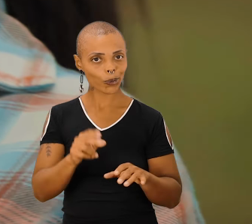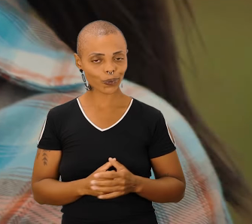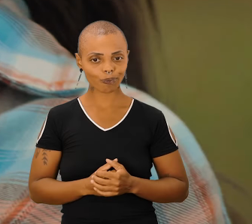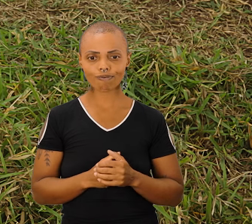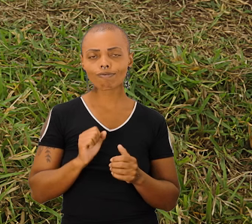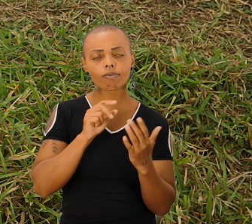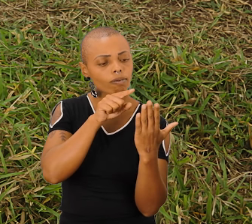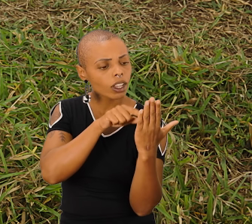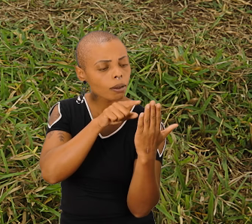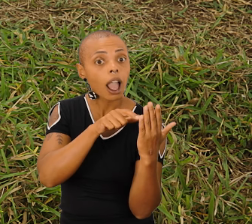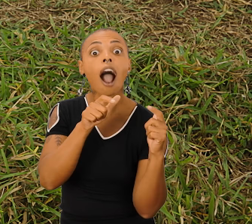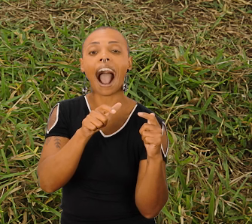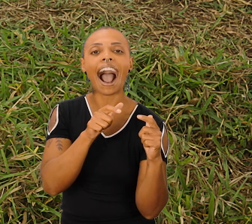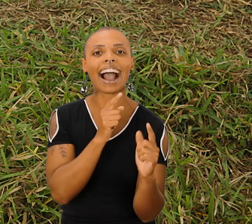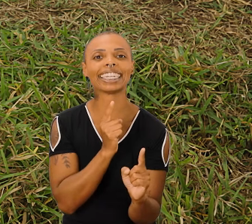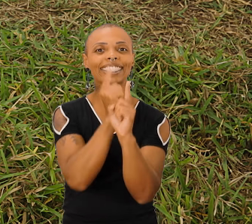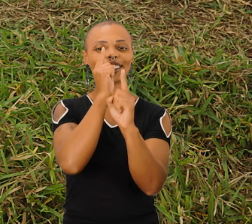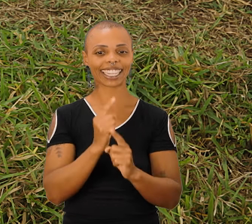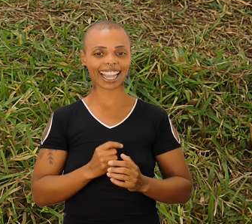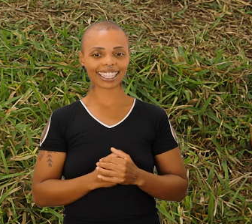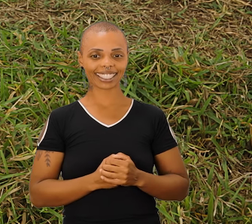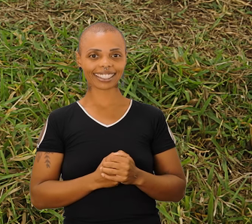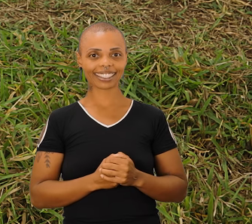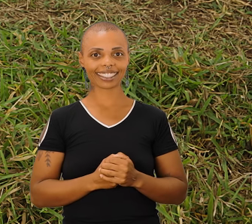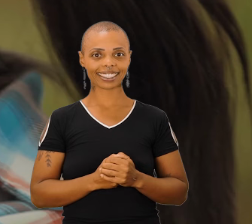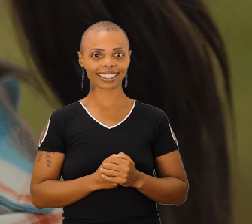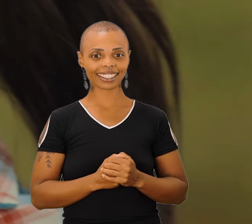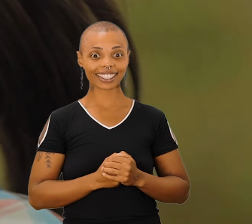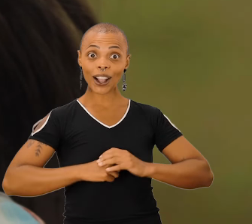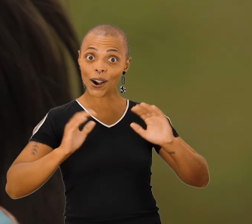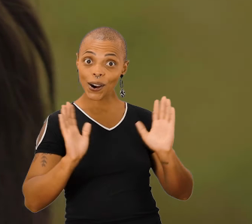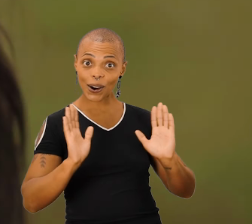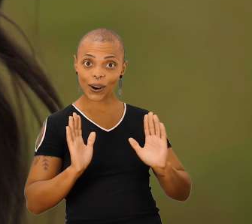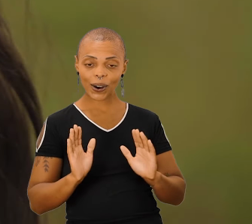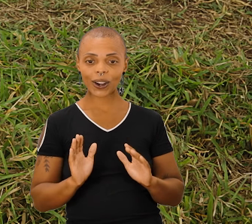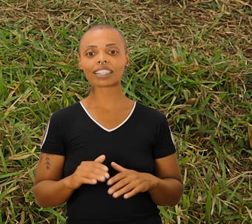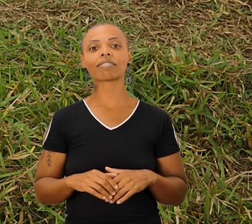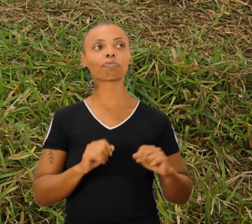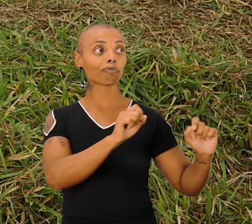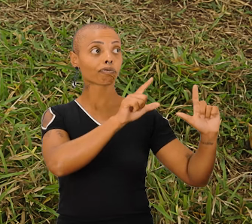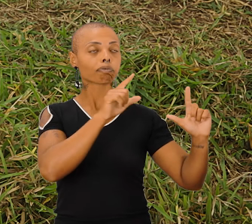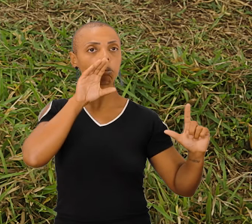Cadê...? Aqui! [Toque de celular] Oiê! [Paulo] Fala aí, pessoal! Beleza?